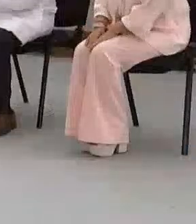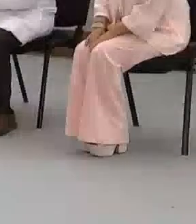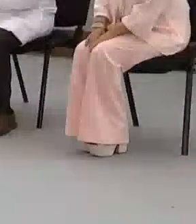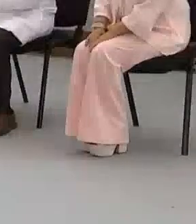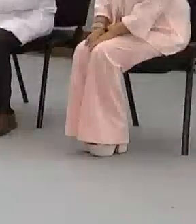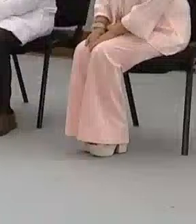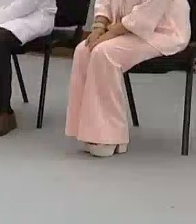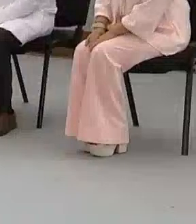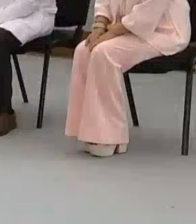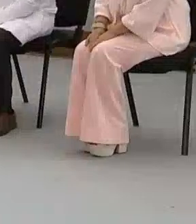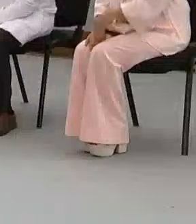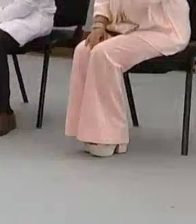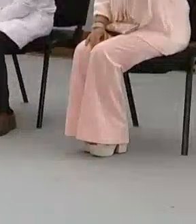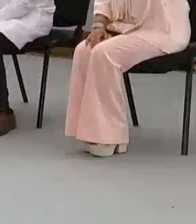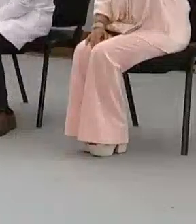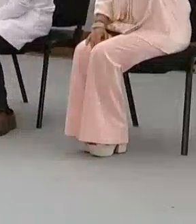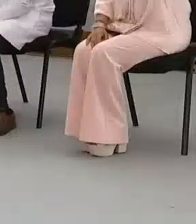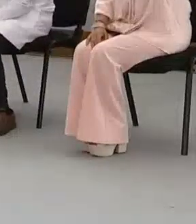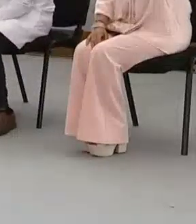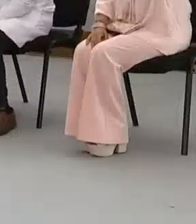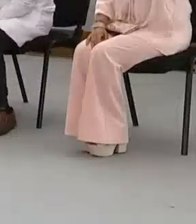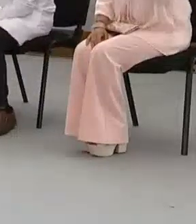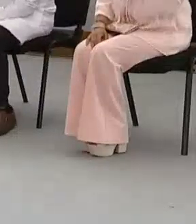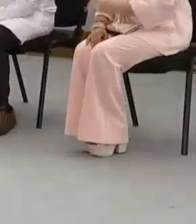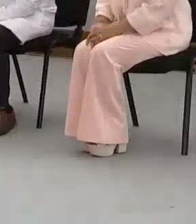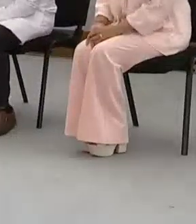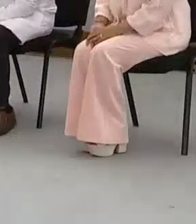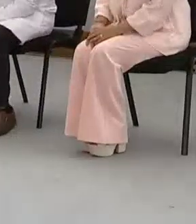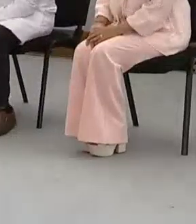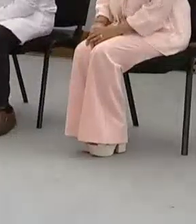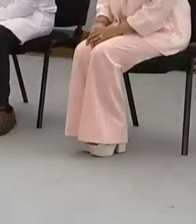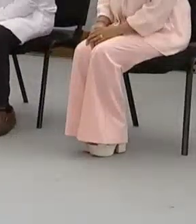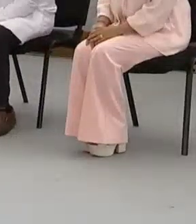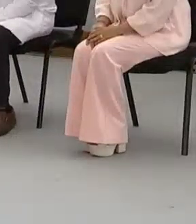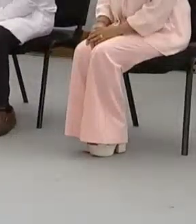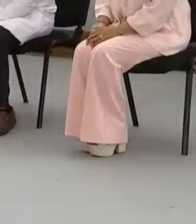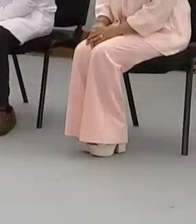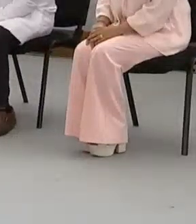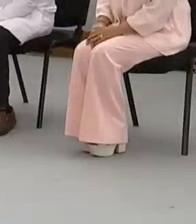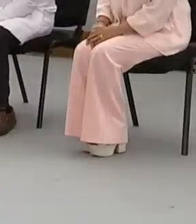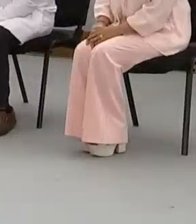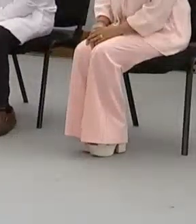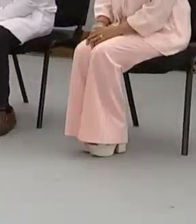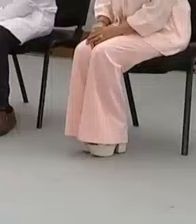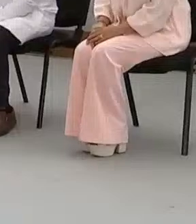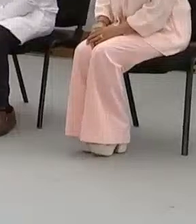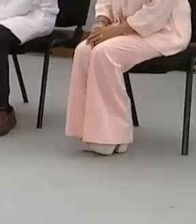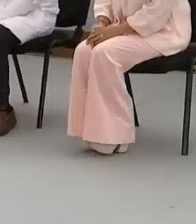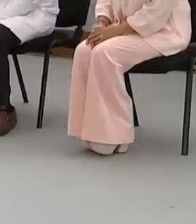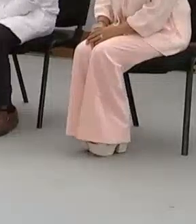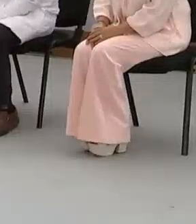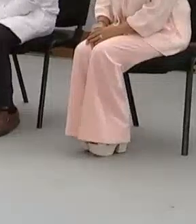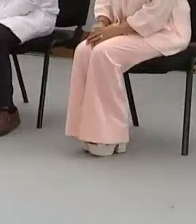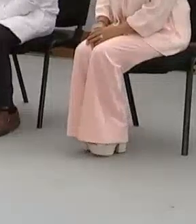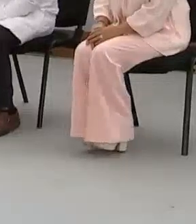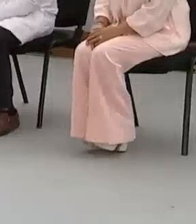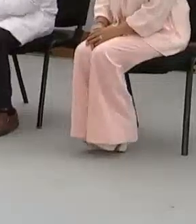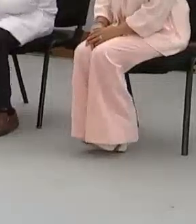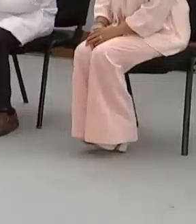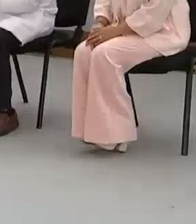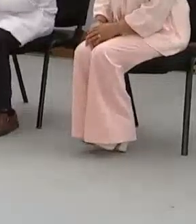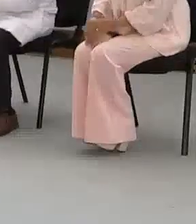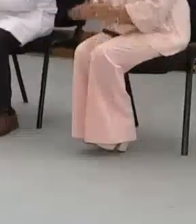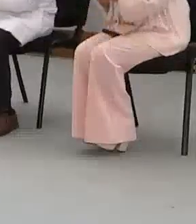la subsecretaria de egresos de la Secretaría de Hacienda y Crédito Público, Berta Gómez Castro.